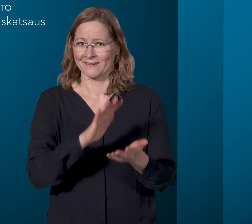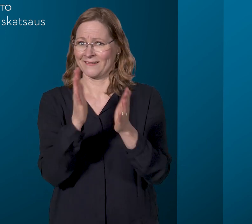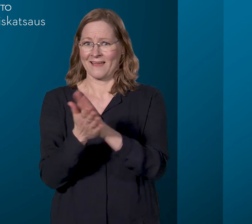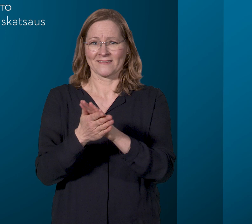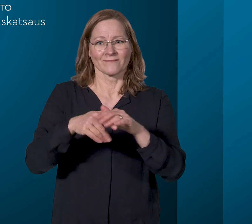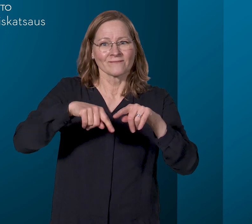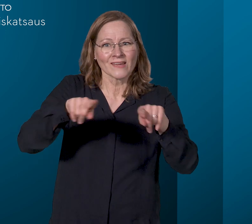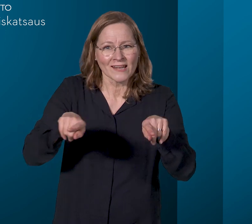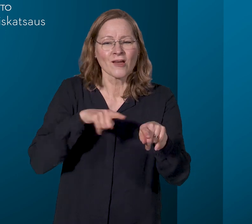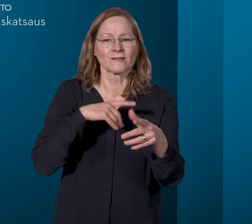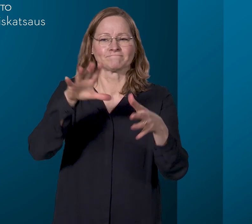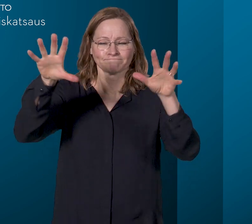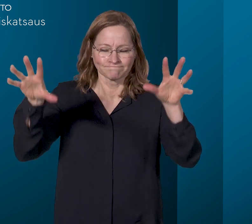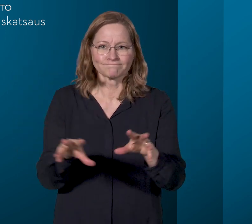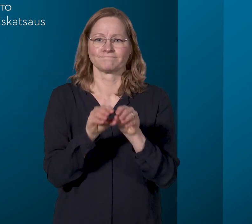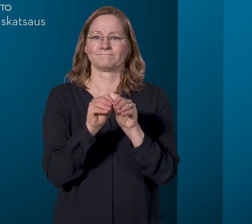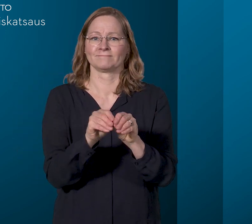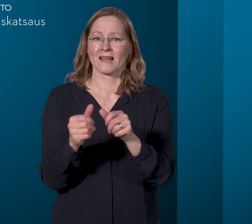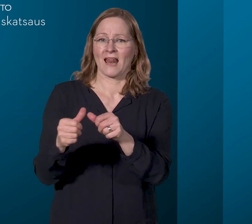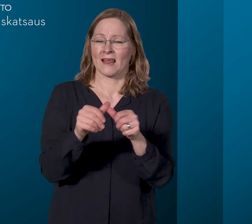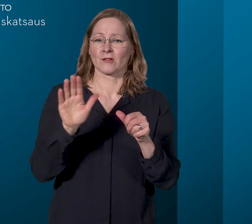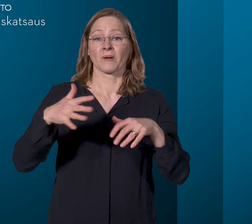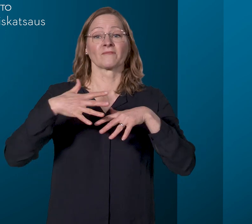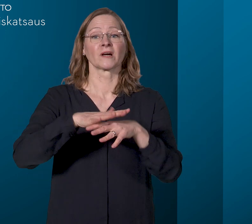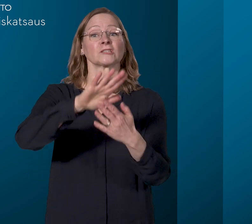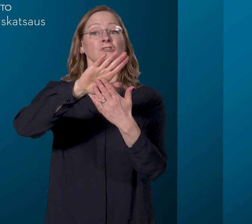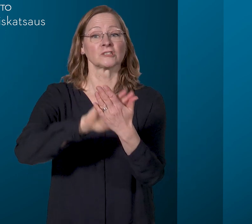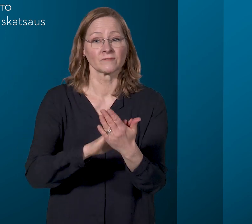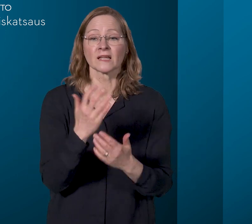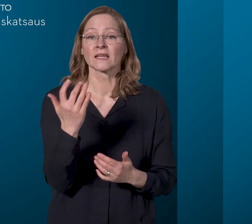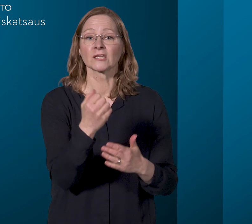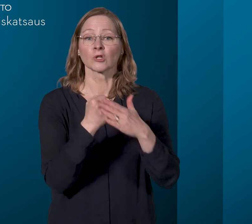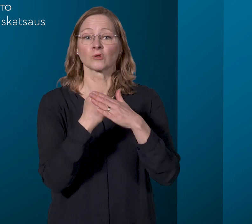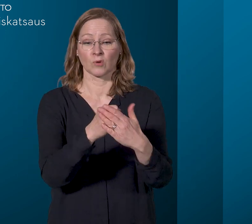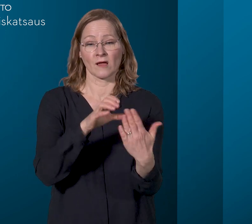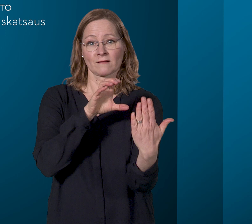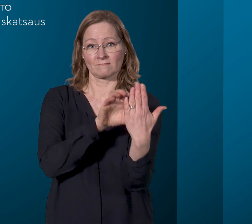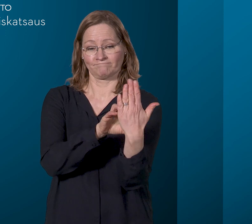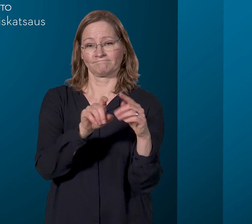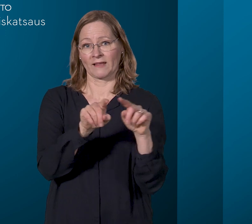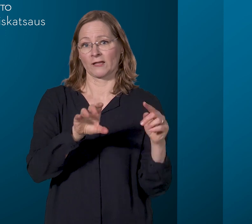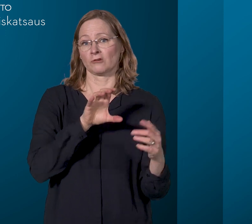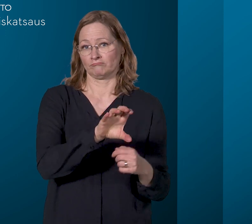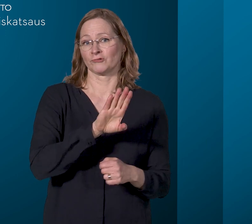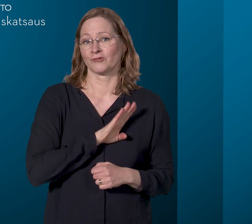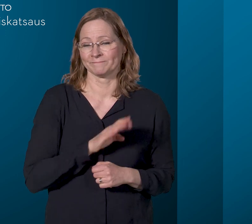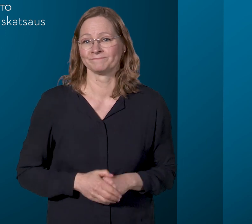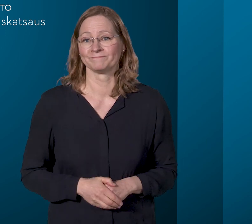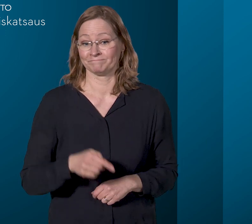Kaikki videot on koostettu kätevästi saman katon alle - liiton verkkosivujen Digituki-kategoriaan.